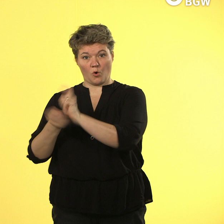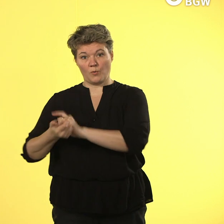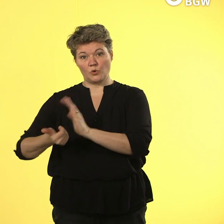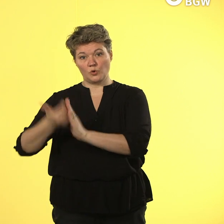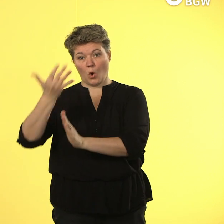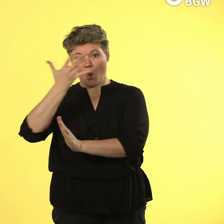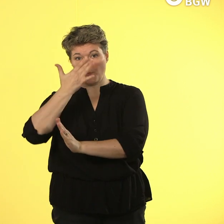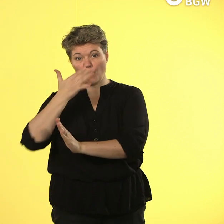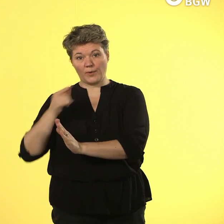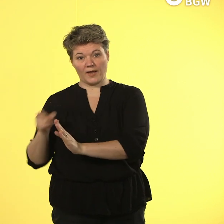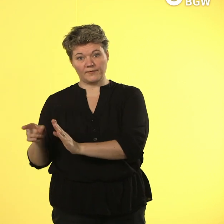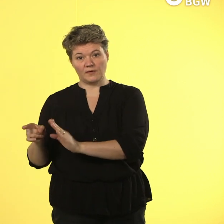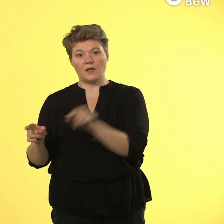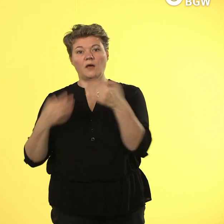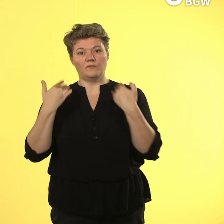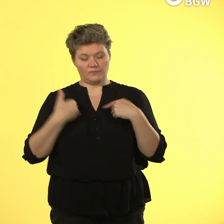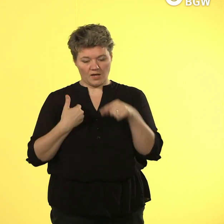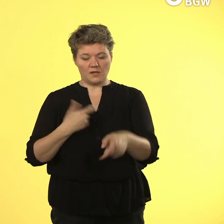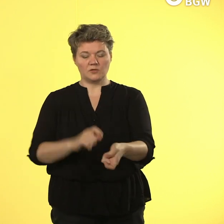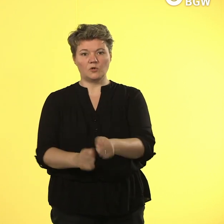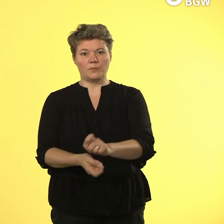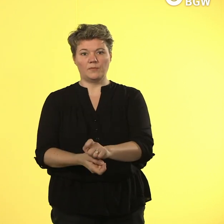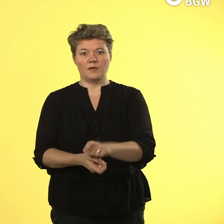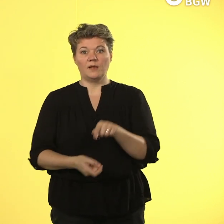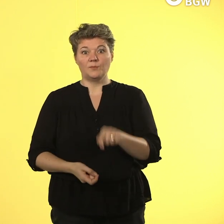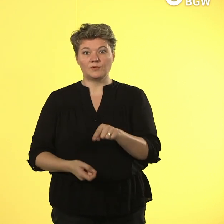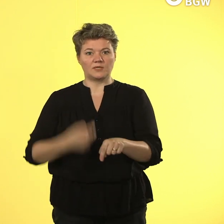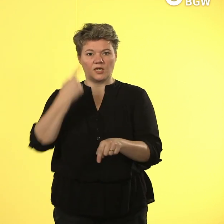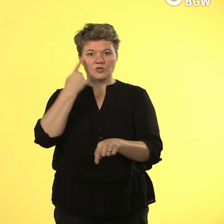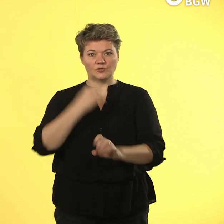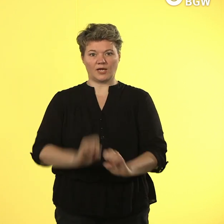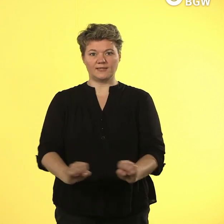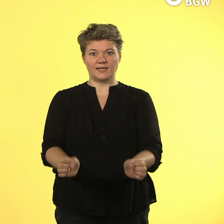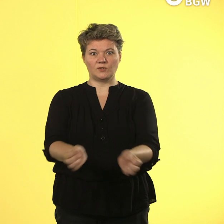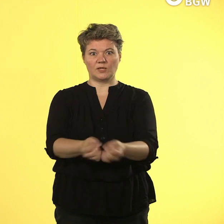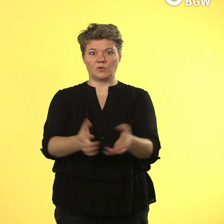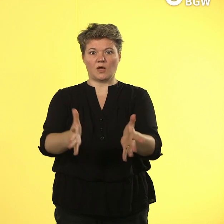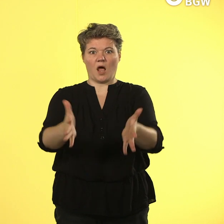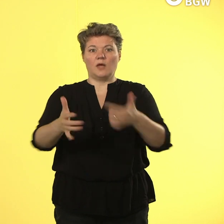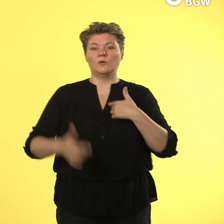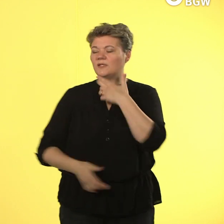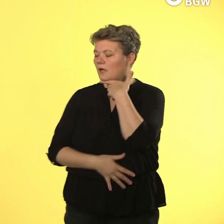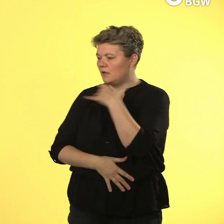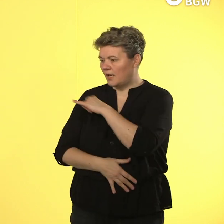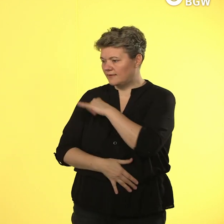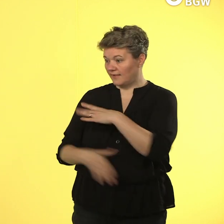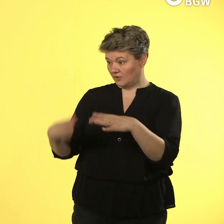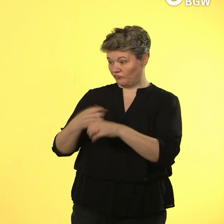in diesen Stresszustand geraten. Und statt, dass ich sage: "Das ist interessant, wollen wir uns das angucken", das ist Normal-Pädagogik.